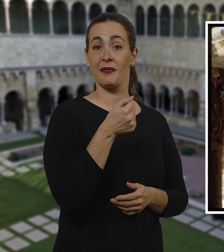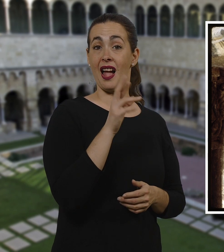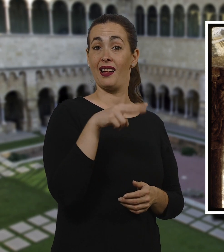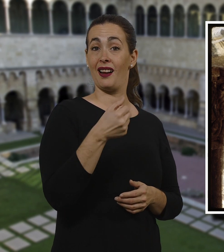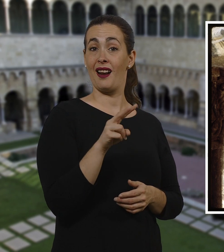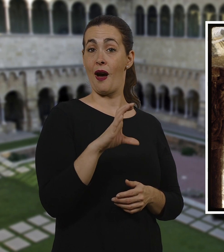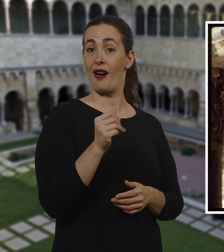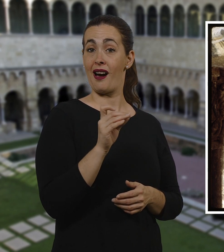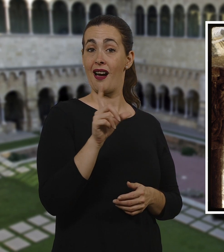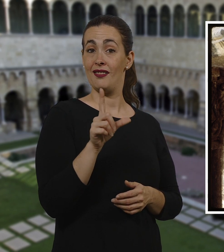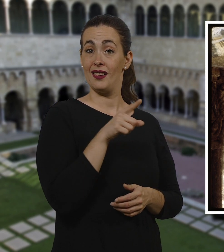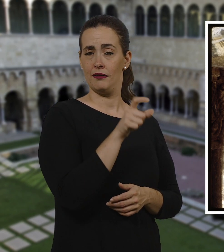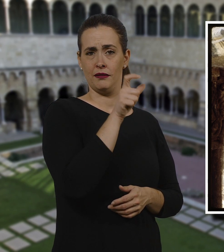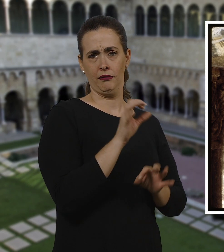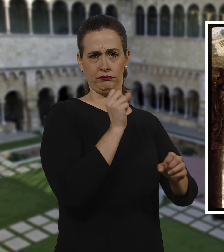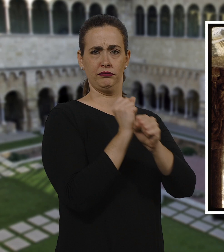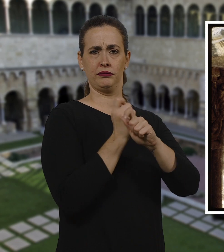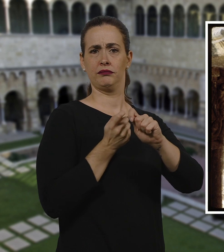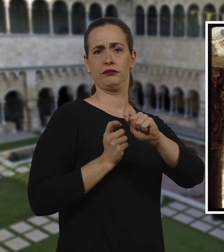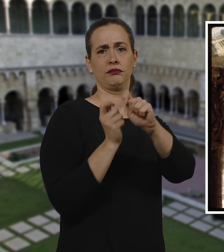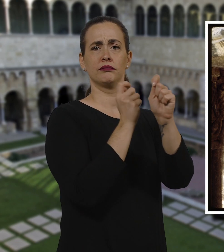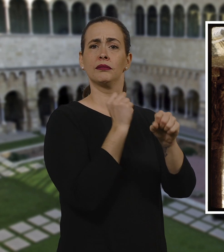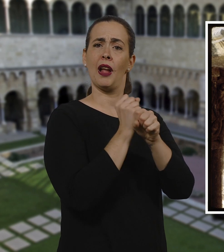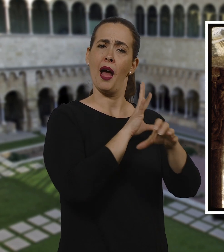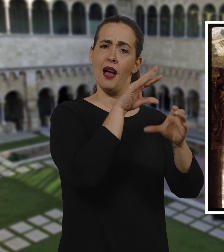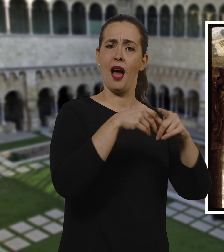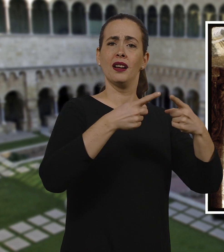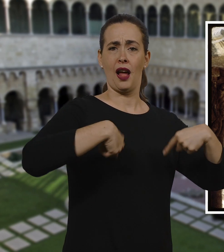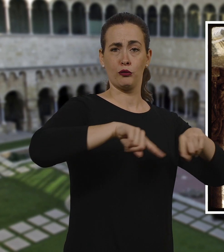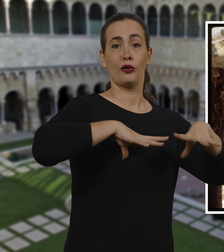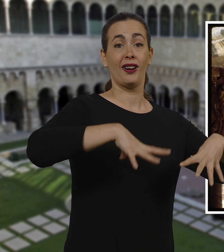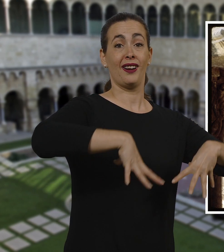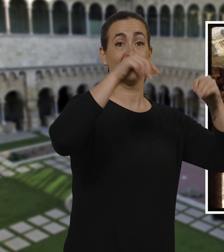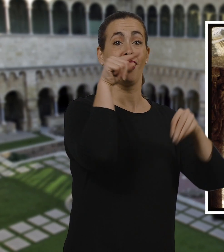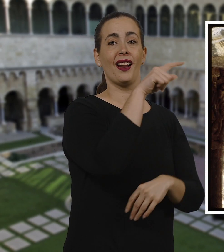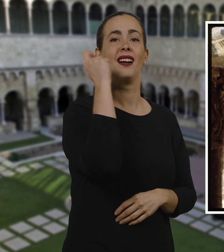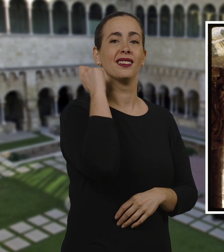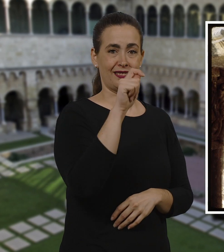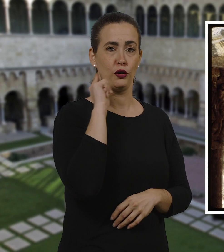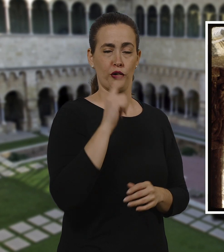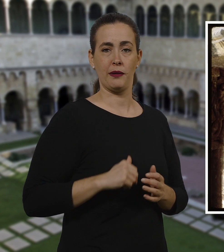Arnau Cadell, escultor que treballa al claustre de la catedral de Girona,